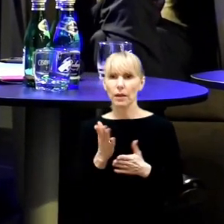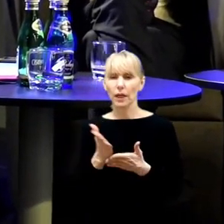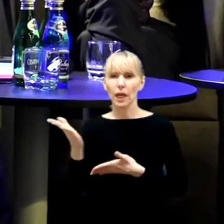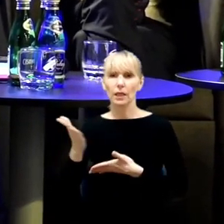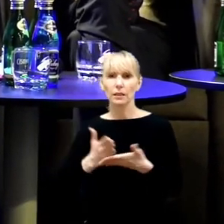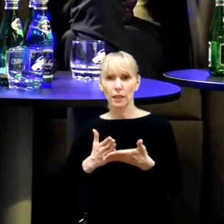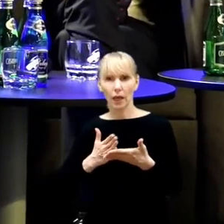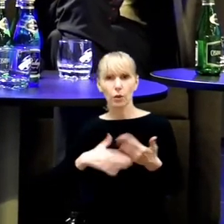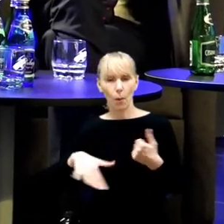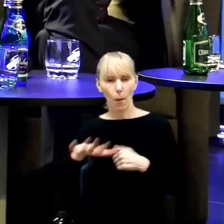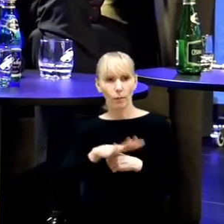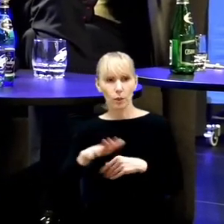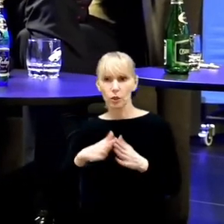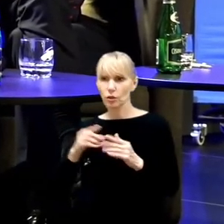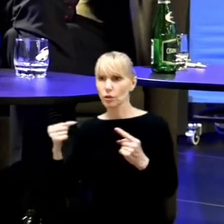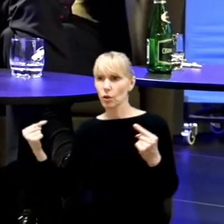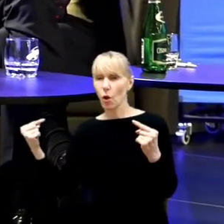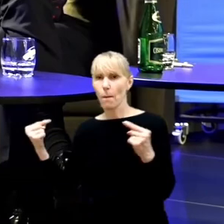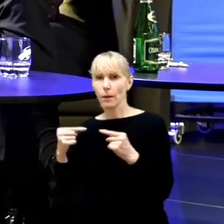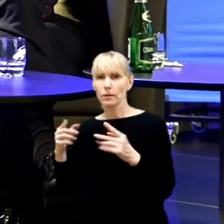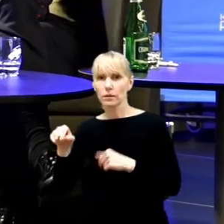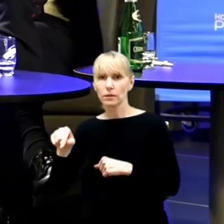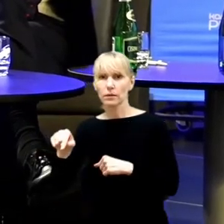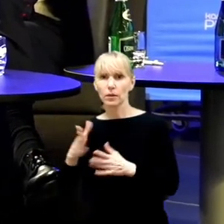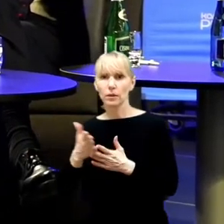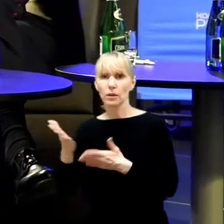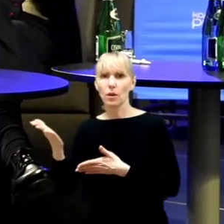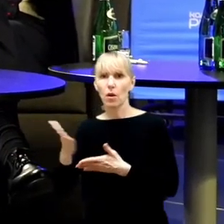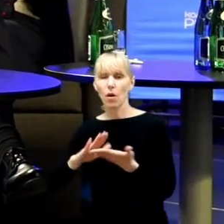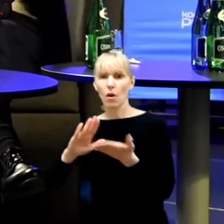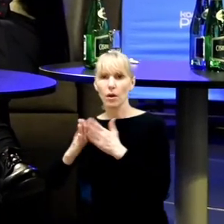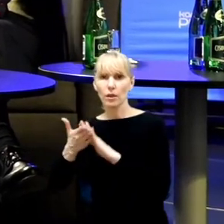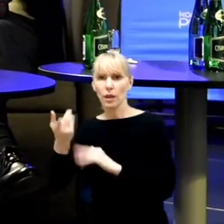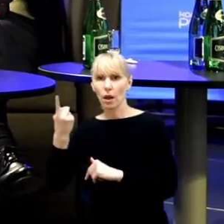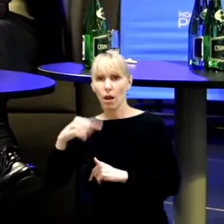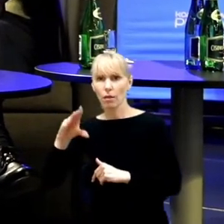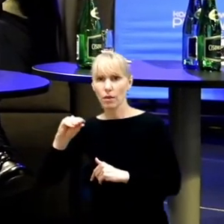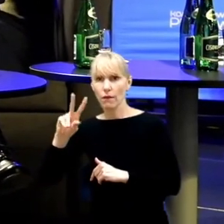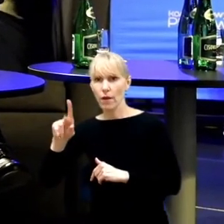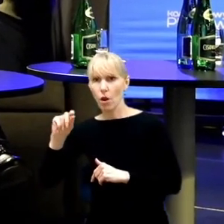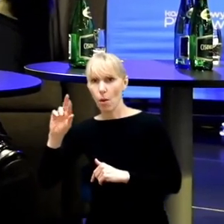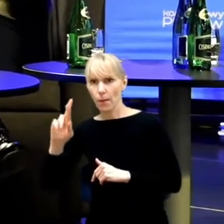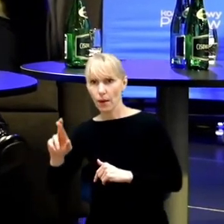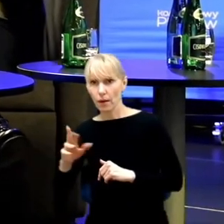w stosunku do rynku developerskiego. To mnie naprawdę przekonało to jedno zdanie, nie tylko że cała książka oczywiście,